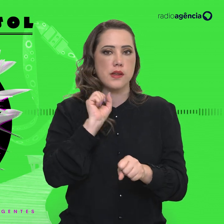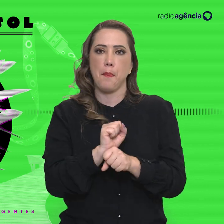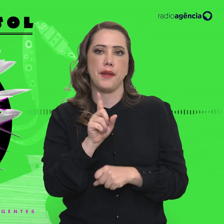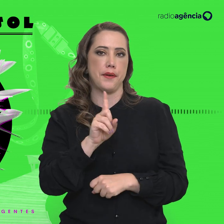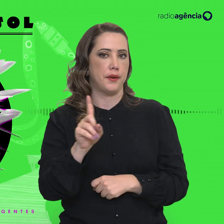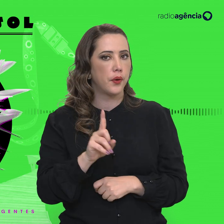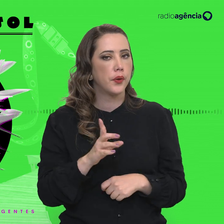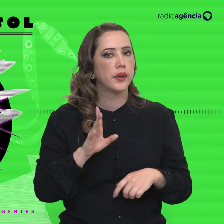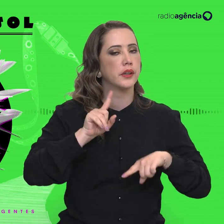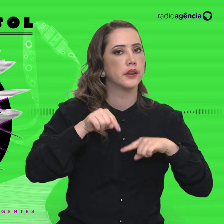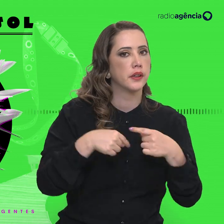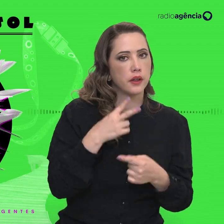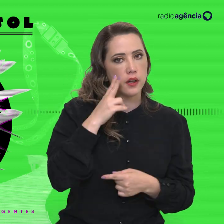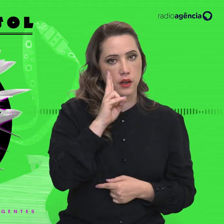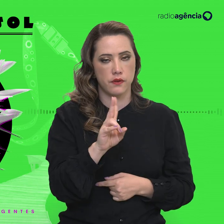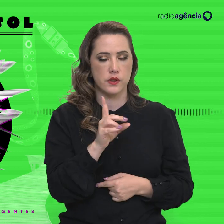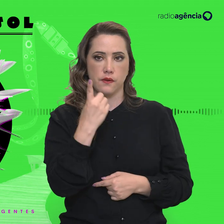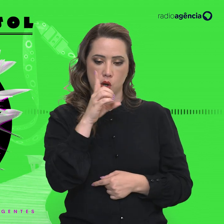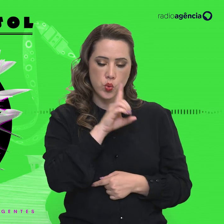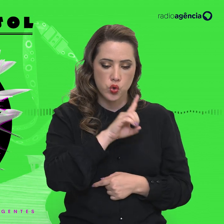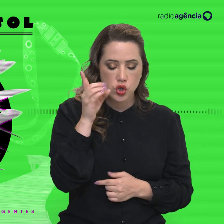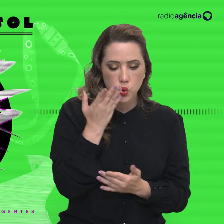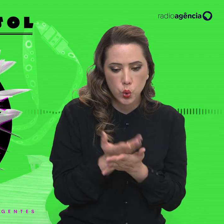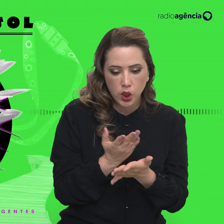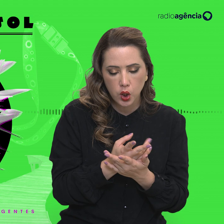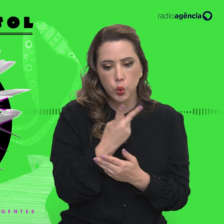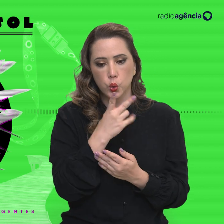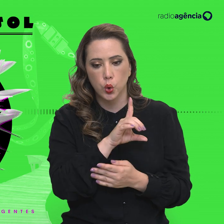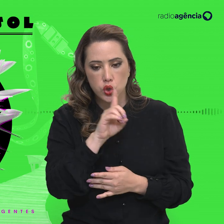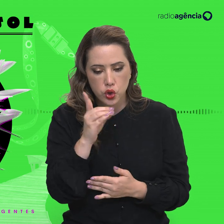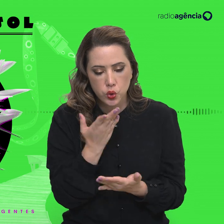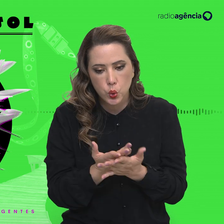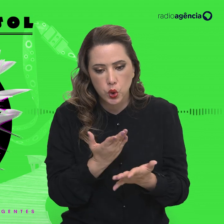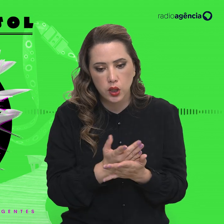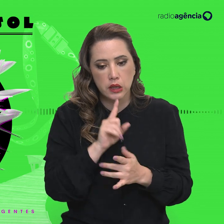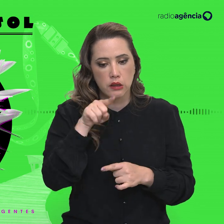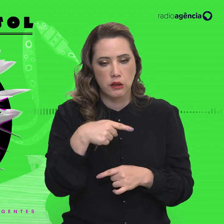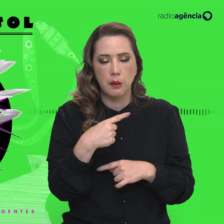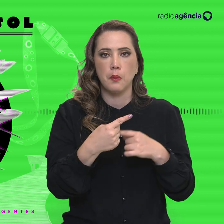E aí você vai 1 dia, 2 dias estudando e de repente dói.